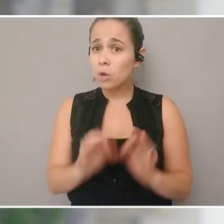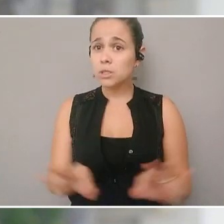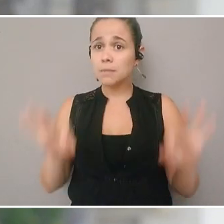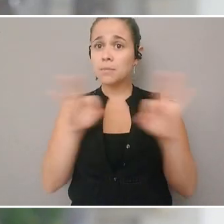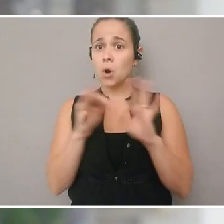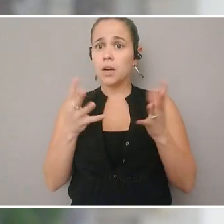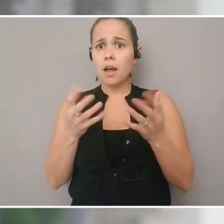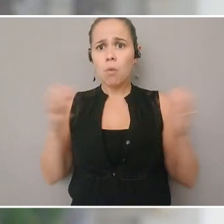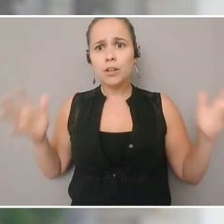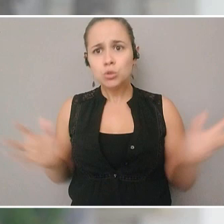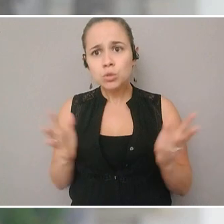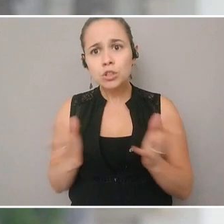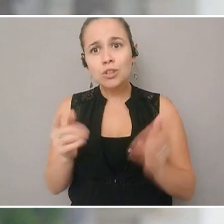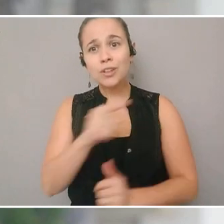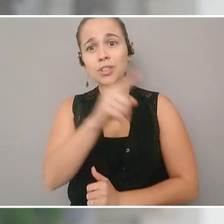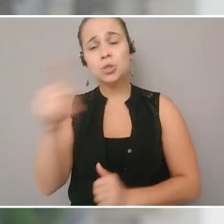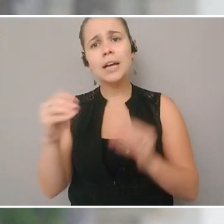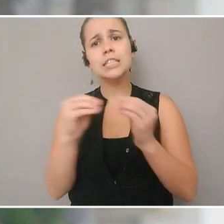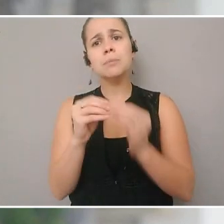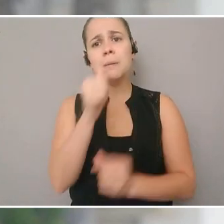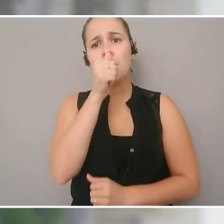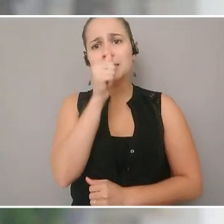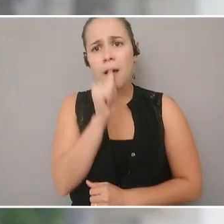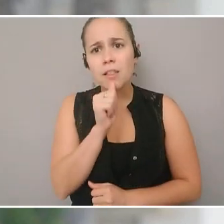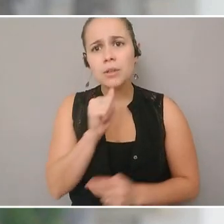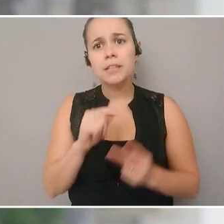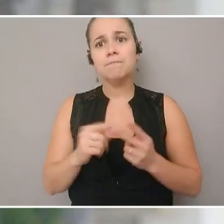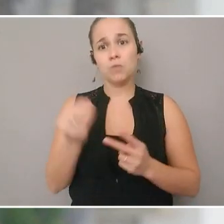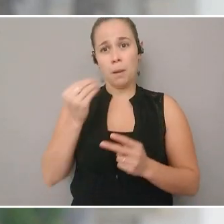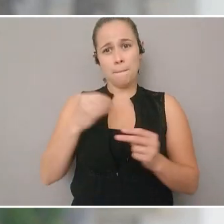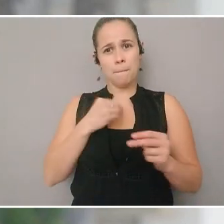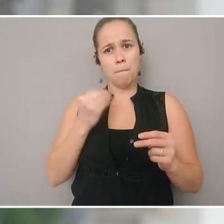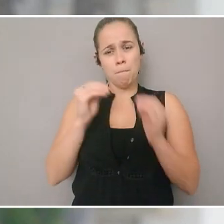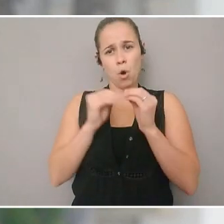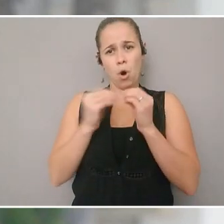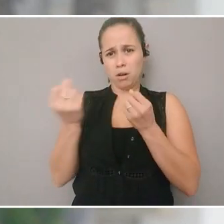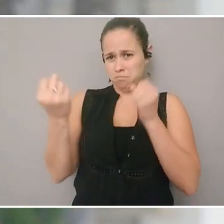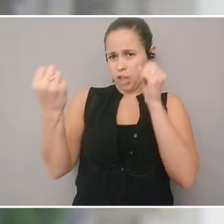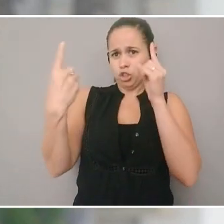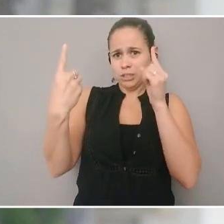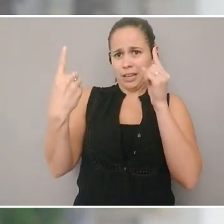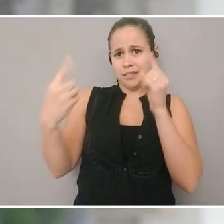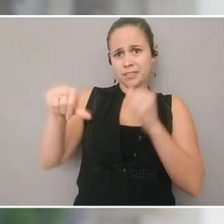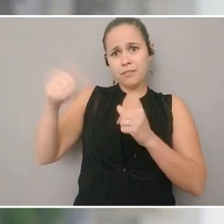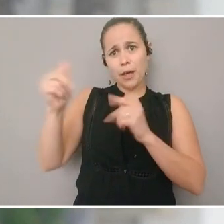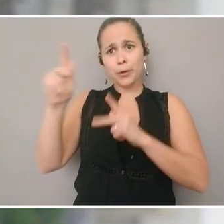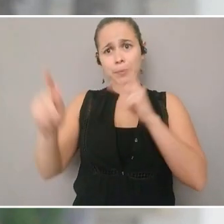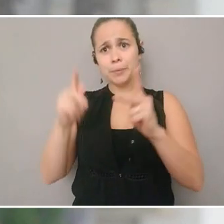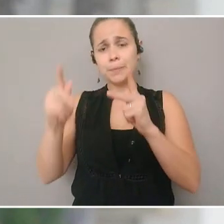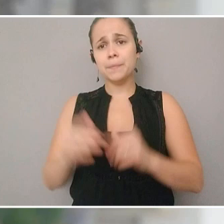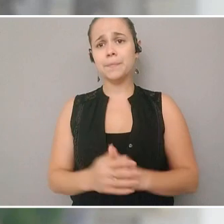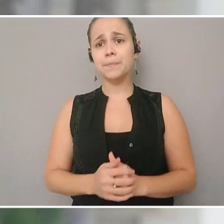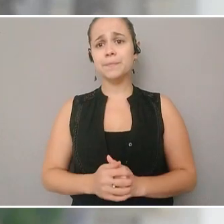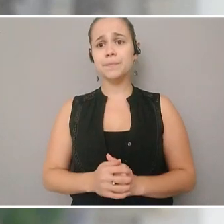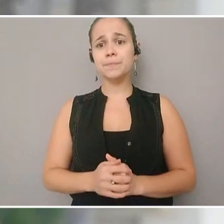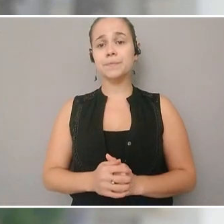la gente sea más tolerante y tengan más